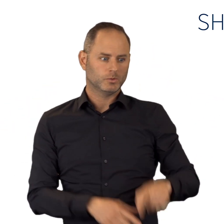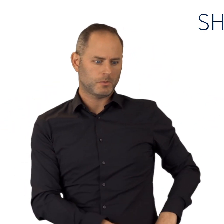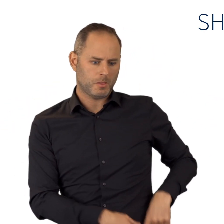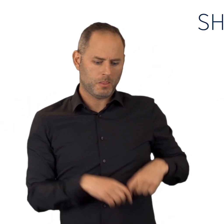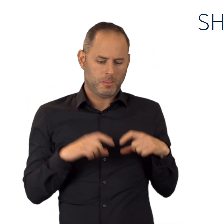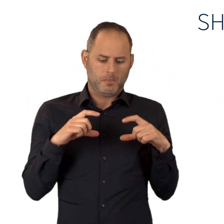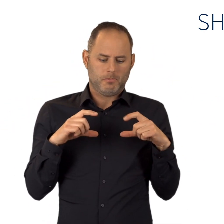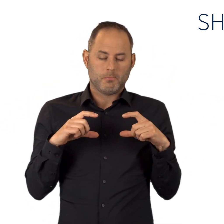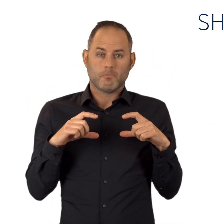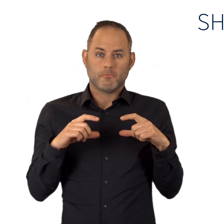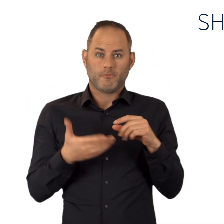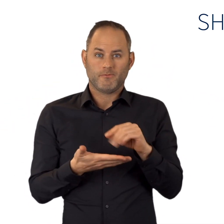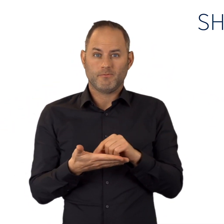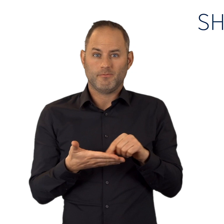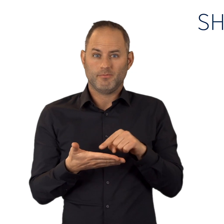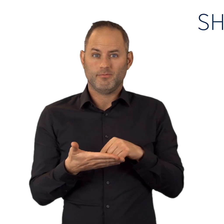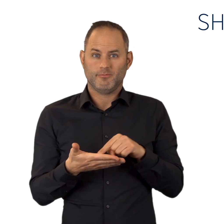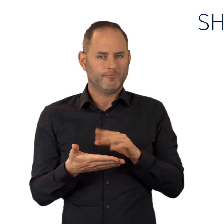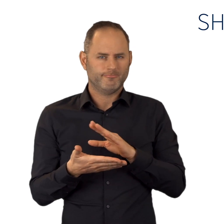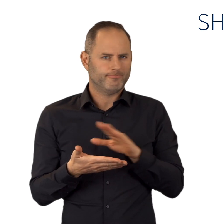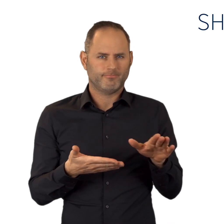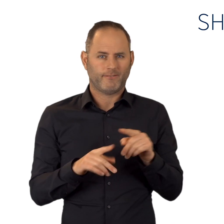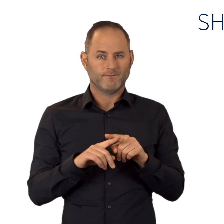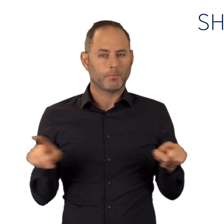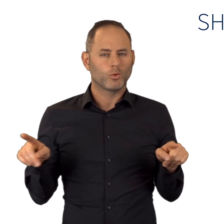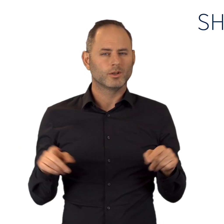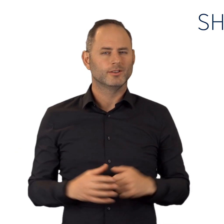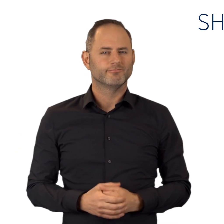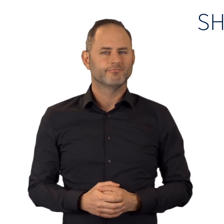Das Fotografieren in der Wahlkabine ist verboten.